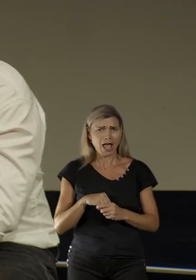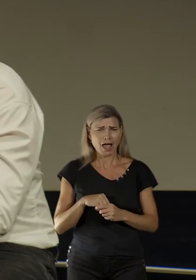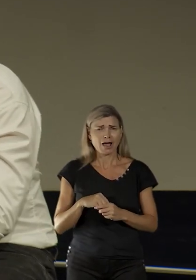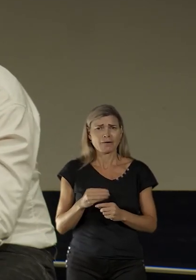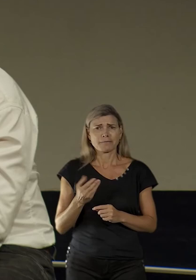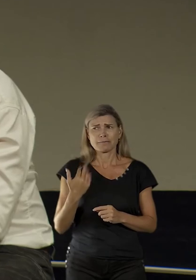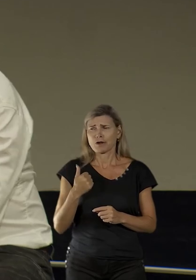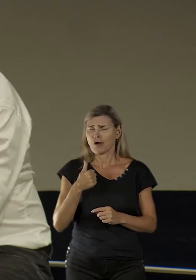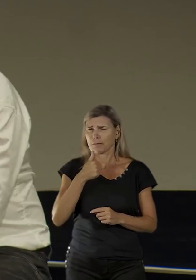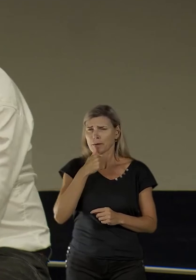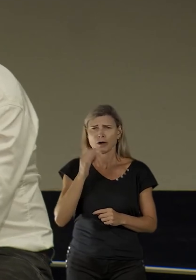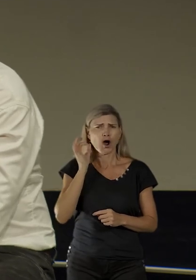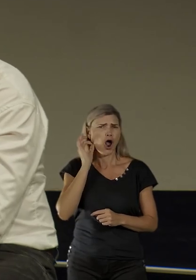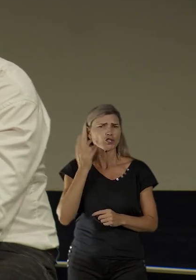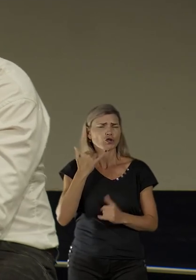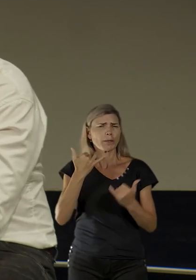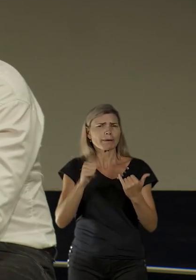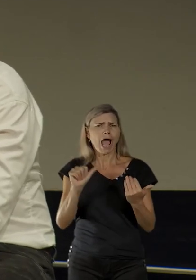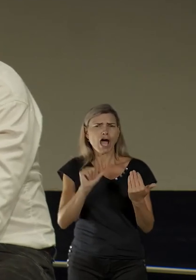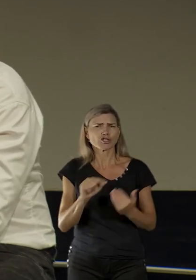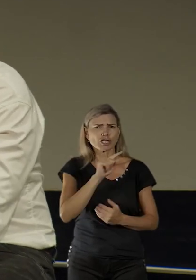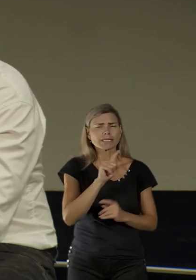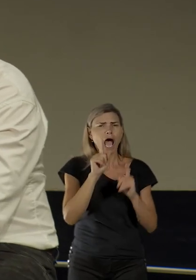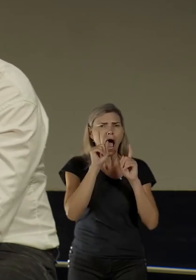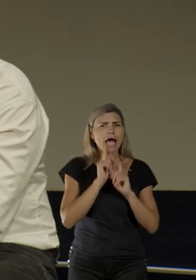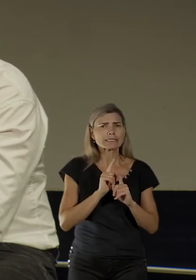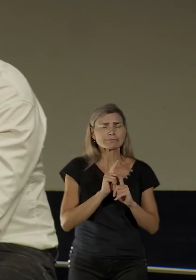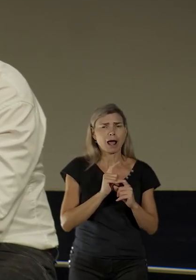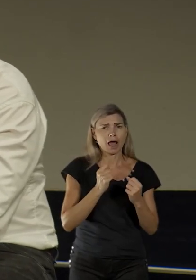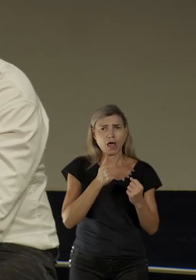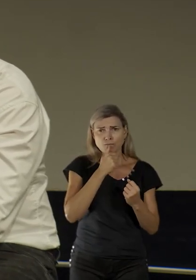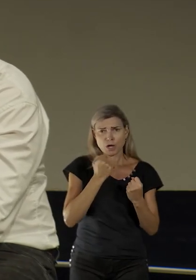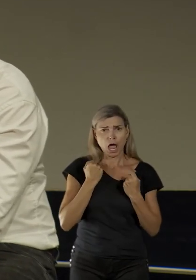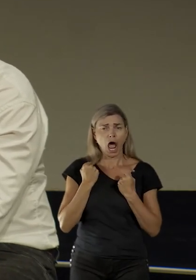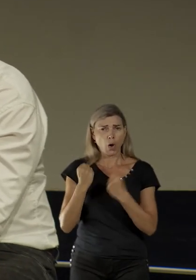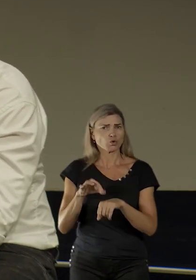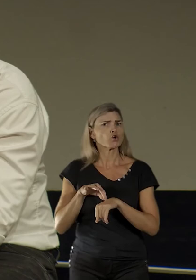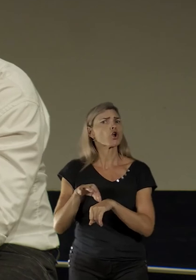to byla nějaká prominentní holčička, autem. Jinak jsme všichni chodili pěšky.